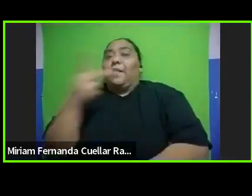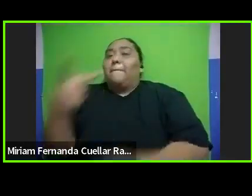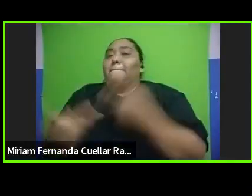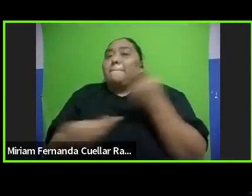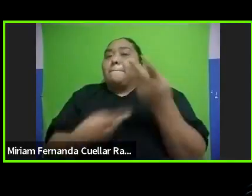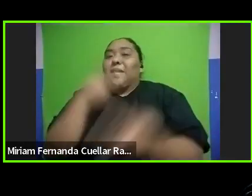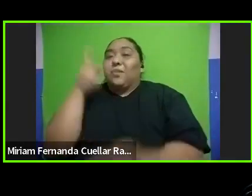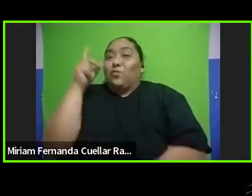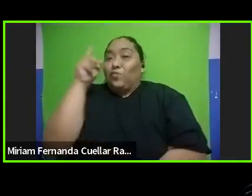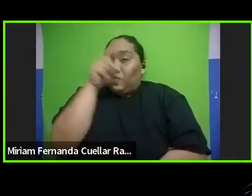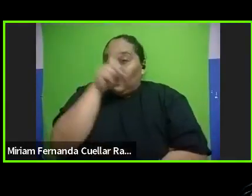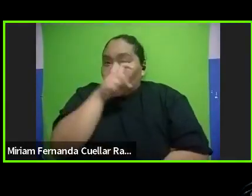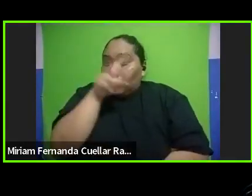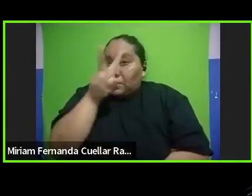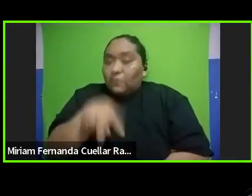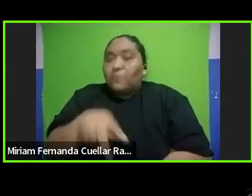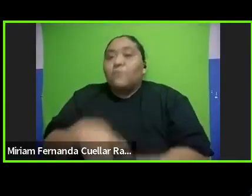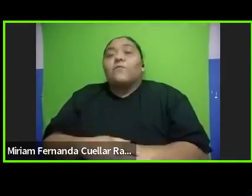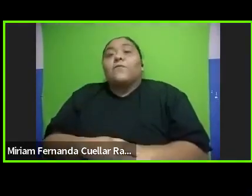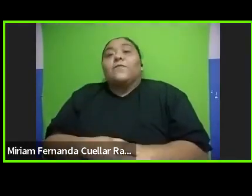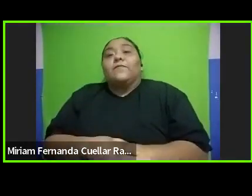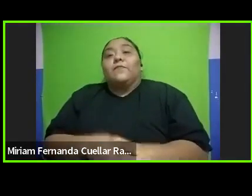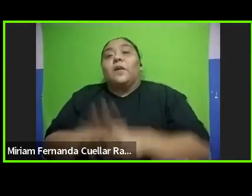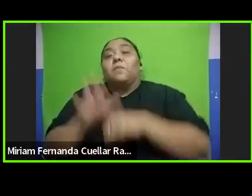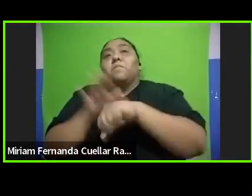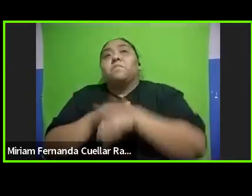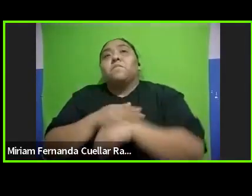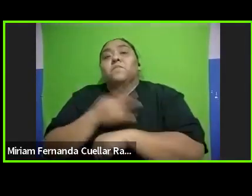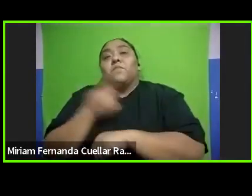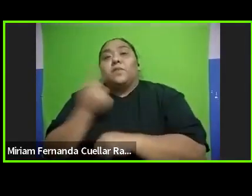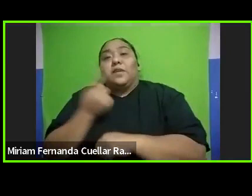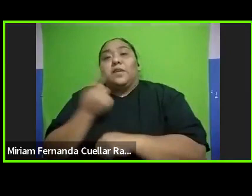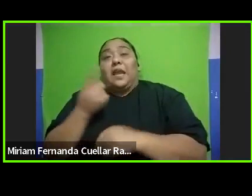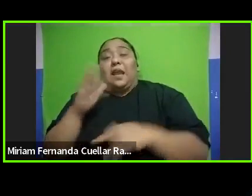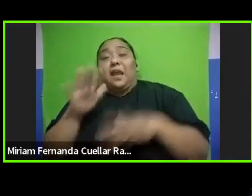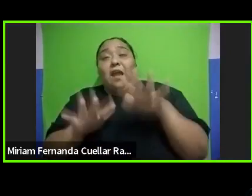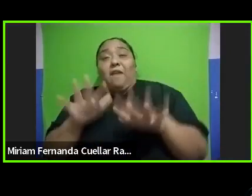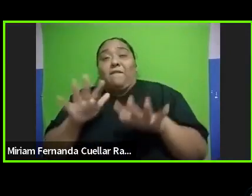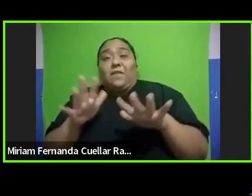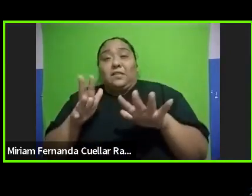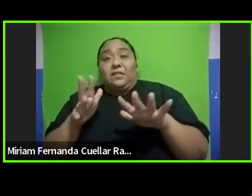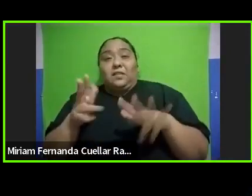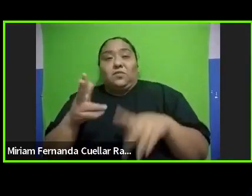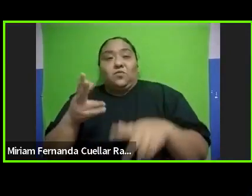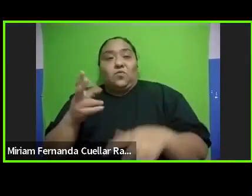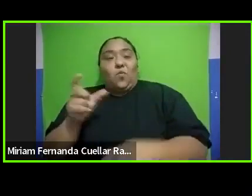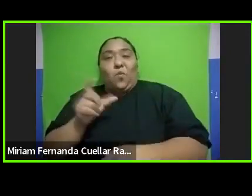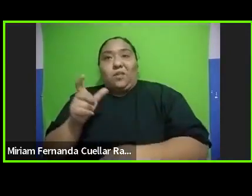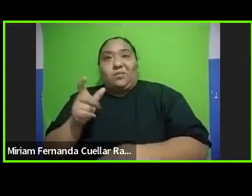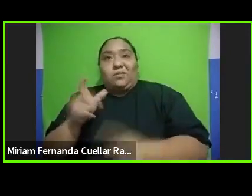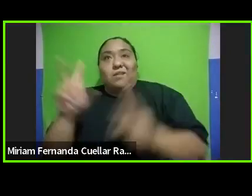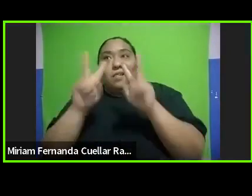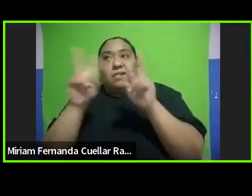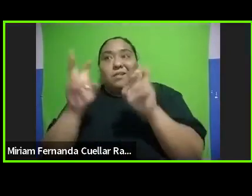es una es una pregunta muy es una pregunta muy difícil, porque a a veces, cuando a veces, cuando contesta este